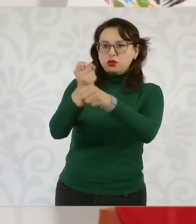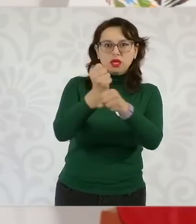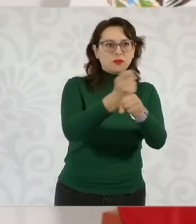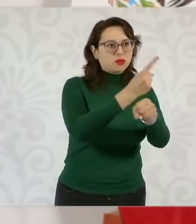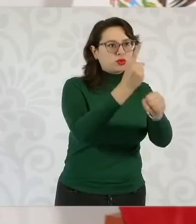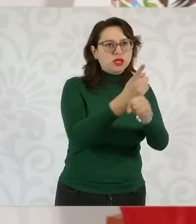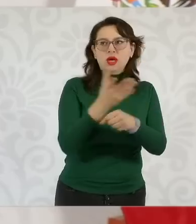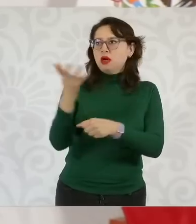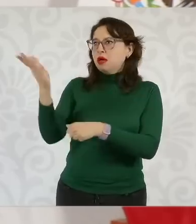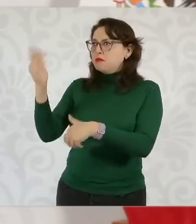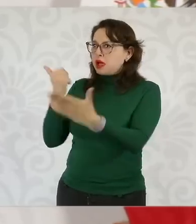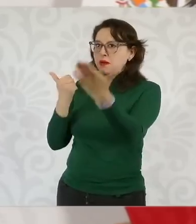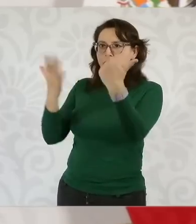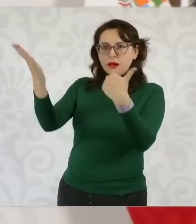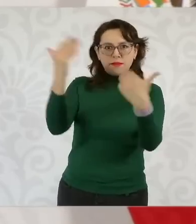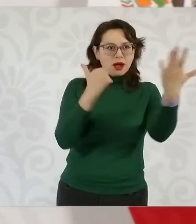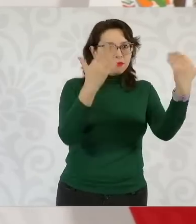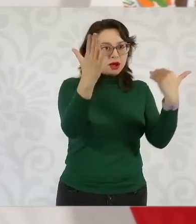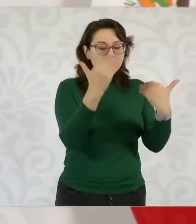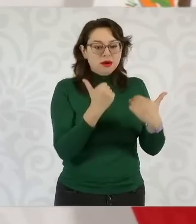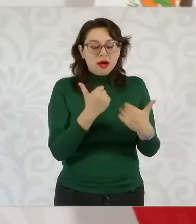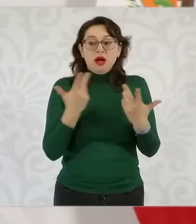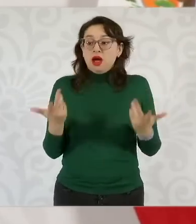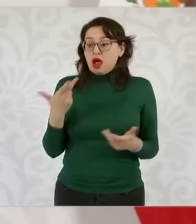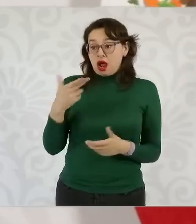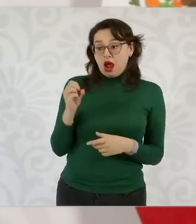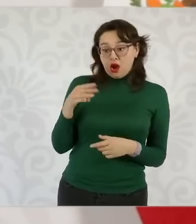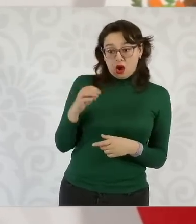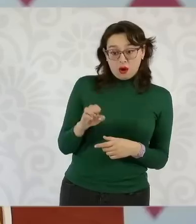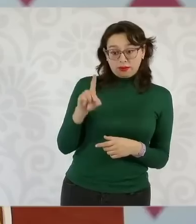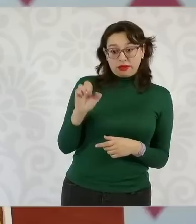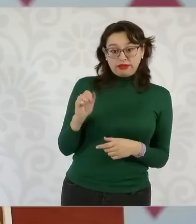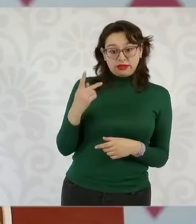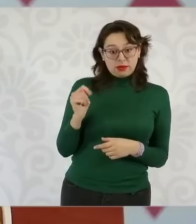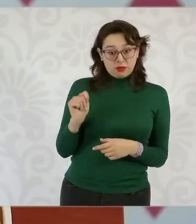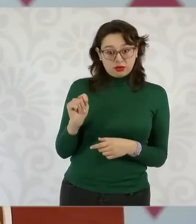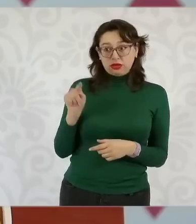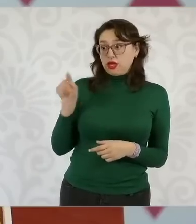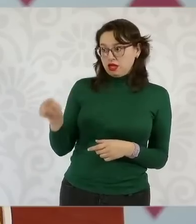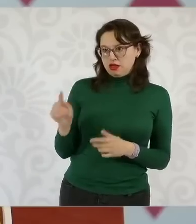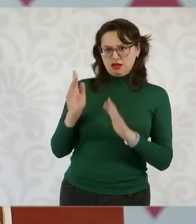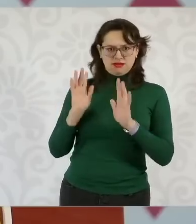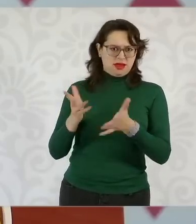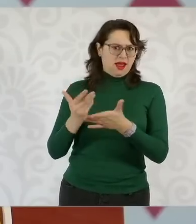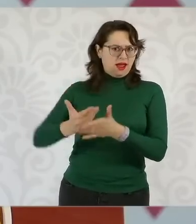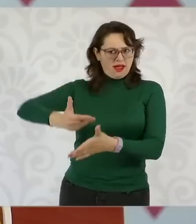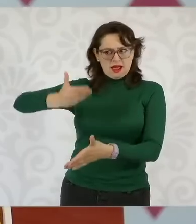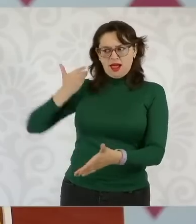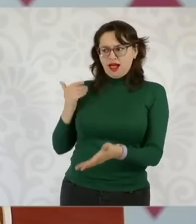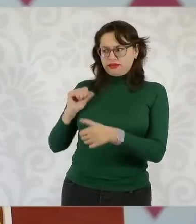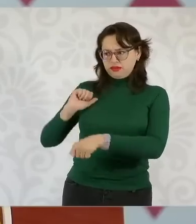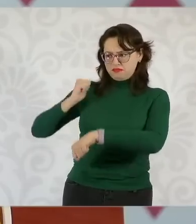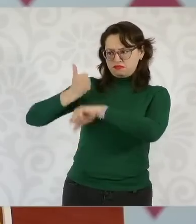es un ejemplo de una empresa que ya está en México y que tiene pensado ampliar su